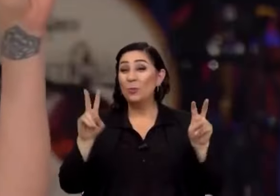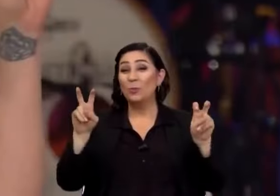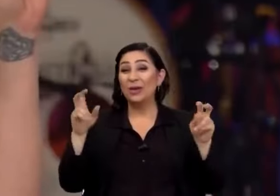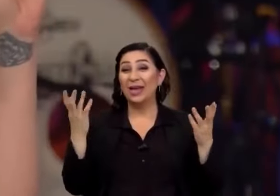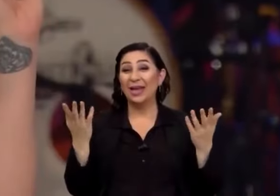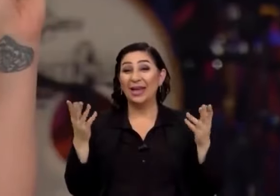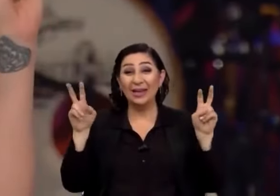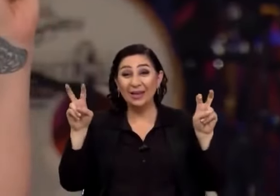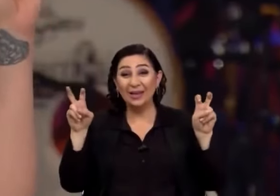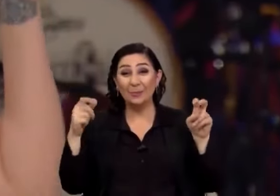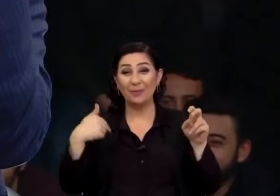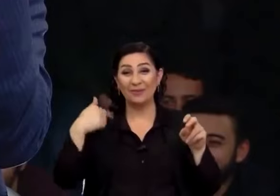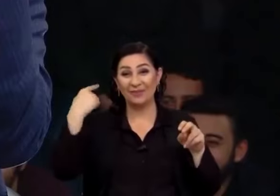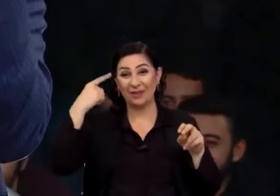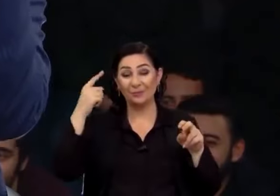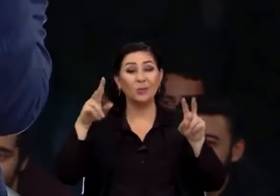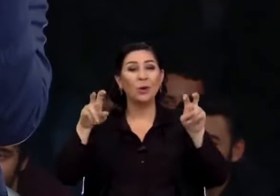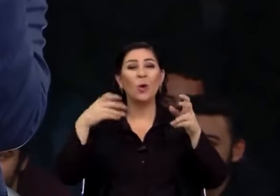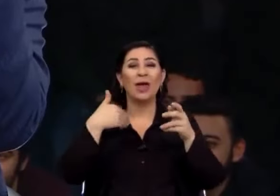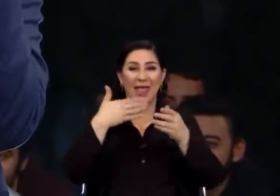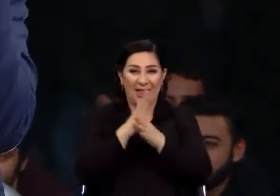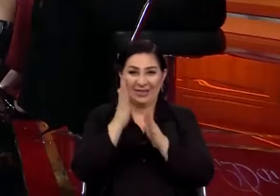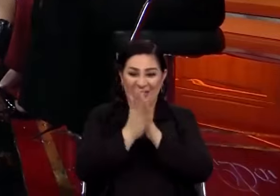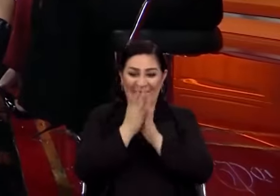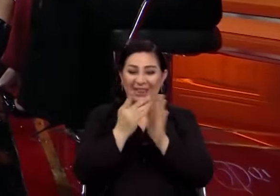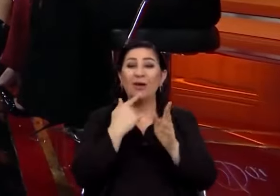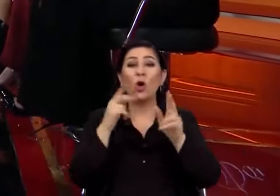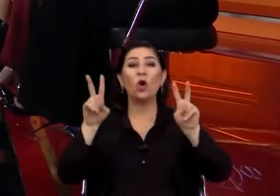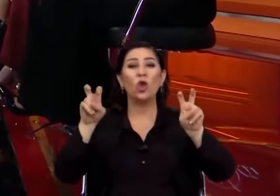işte benim fikrim tırnak içi ha Benim fikrim ha Benim fikrim diye mi onları mı